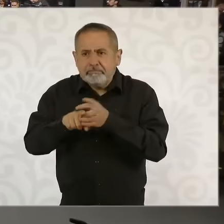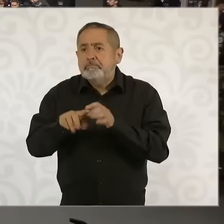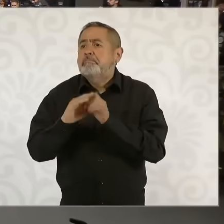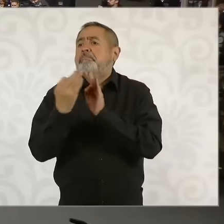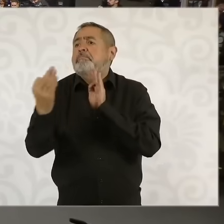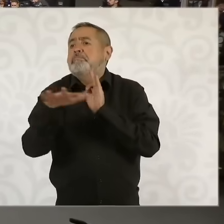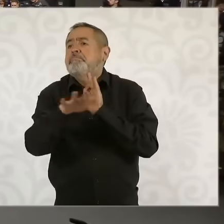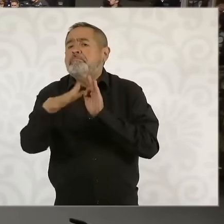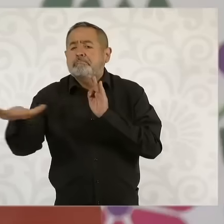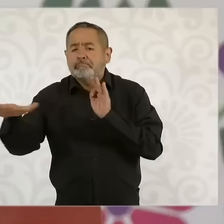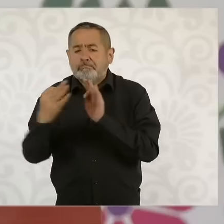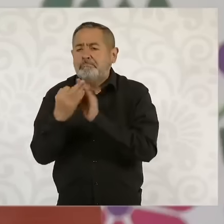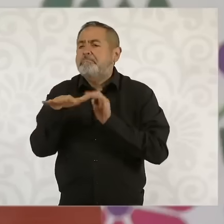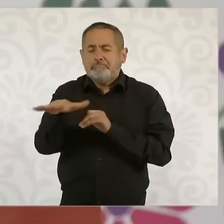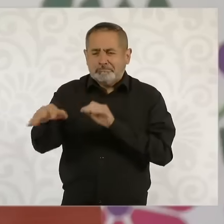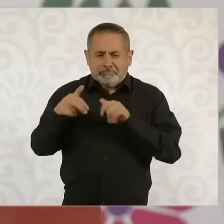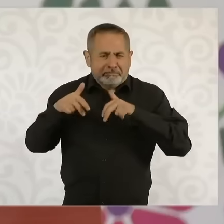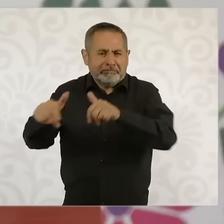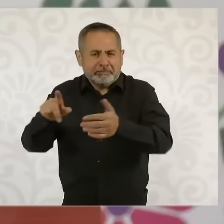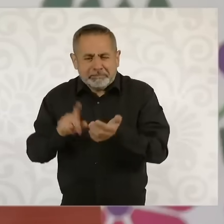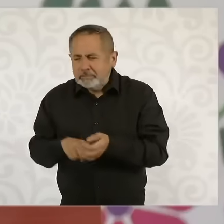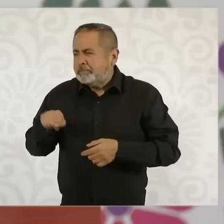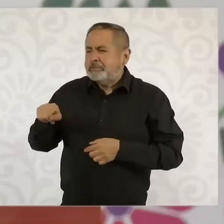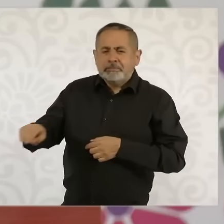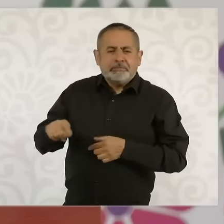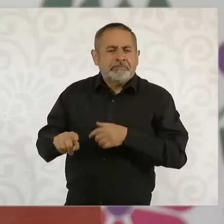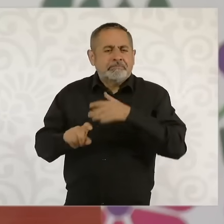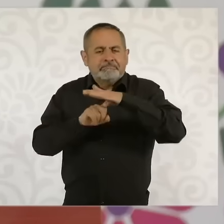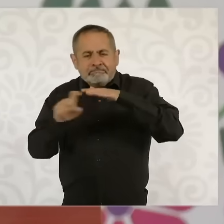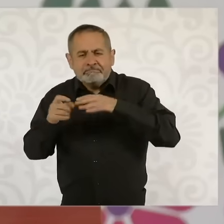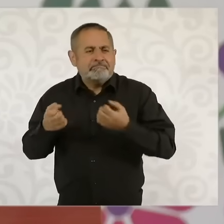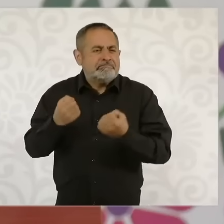esa parte. Tiene una considera de humo, transporte eléctrico. Debo destacar ahorita regresando un